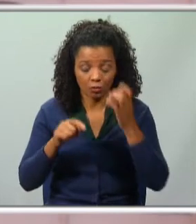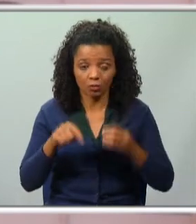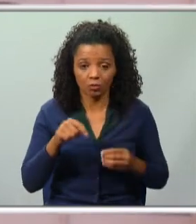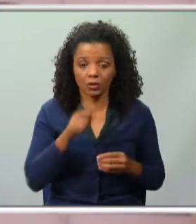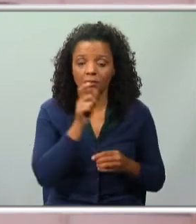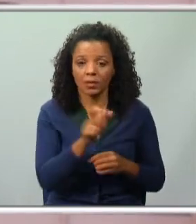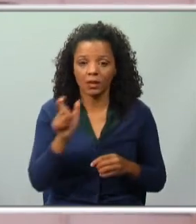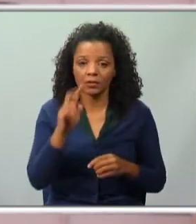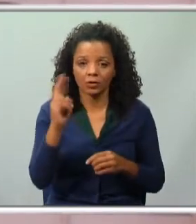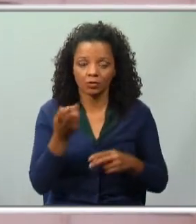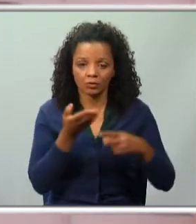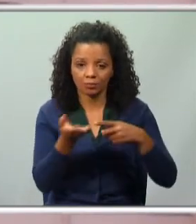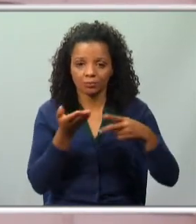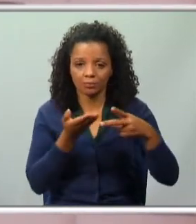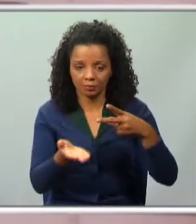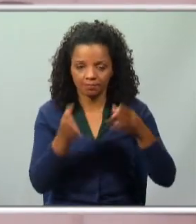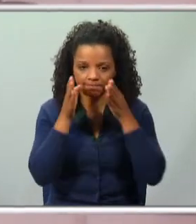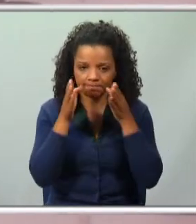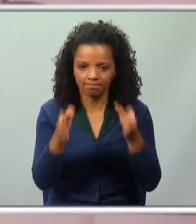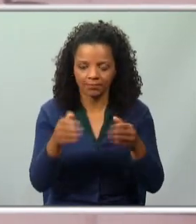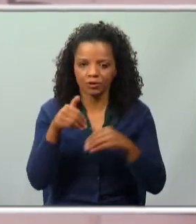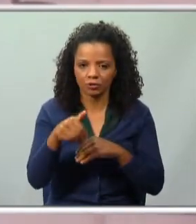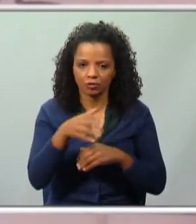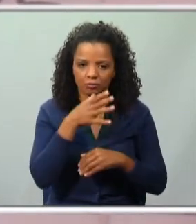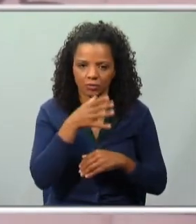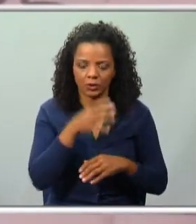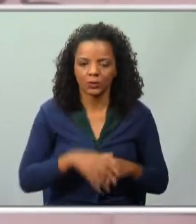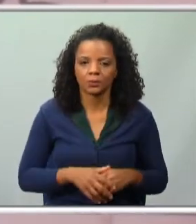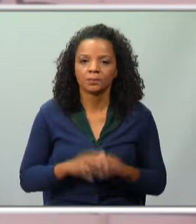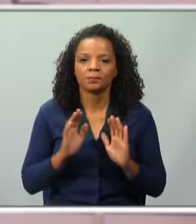palavras homonimas e nas palavras homógrafas mas qualquer maneira E como 同音詞和詞中同形異義詞，但無論如何